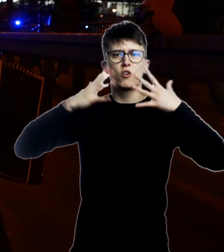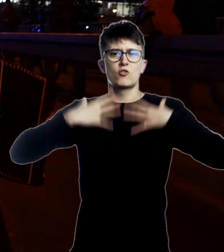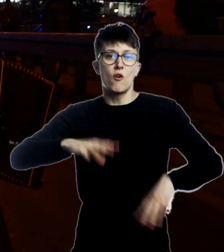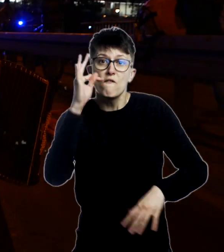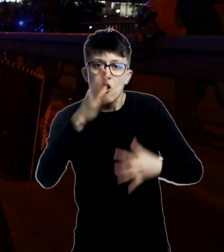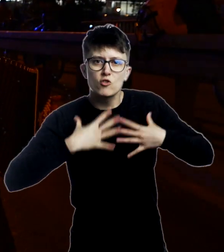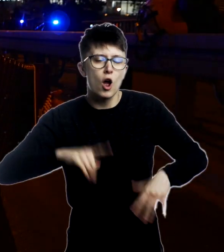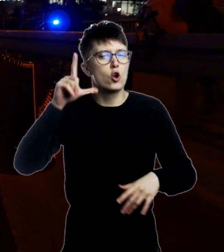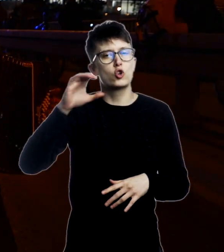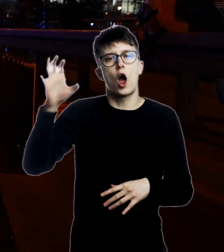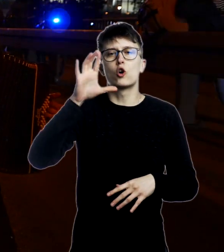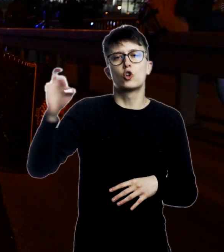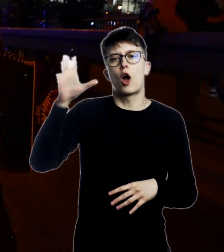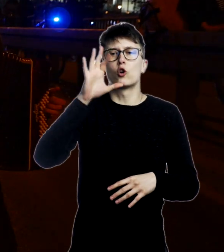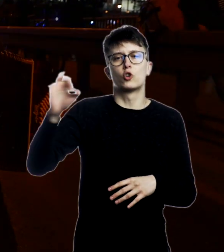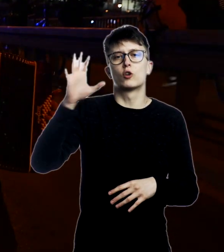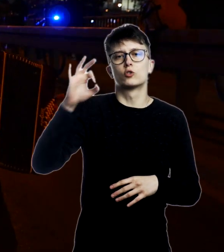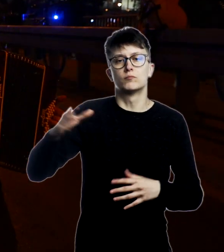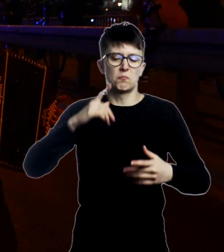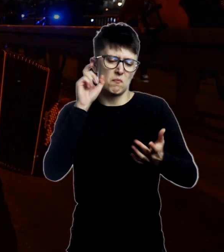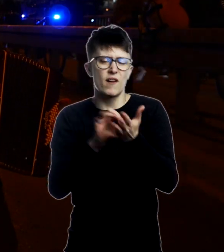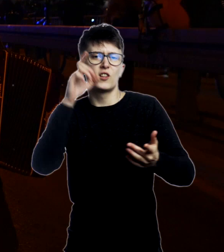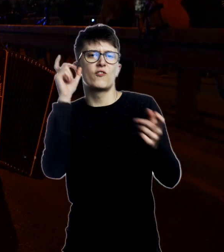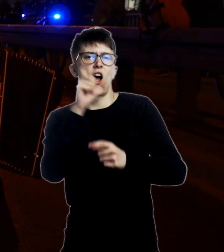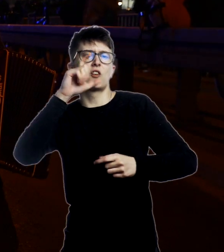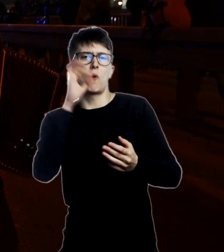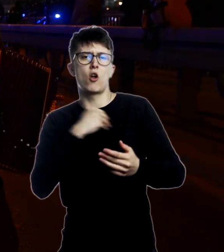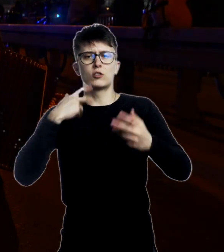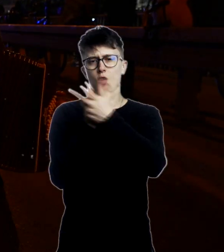ciao, ciao, ciao! Pewnego czwartku polski Trybunał